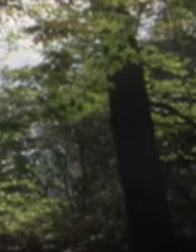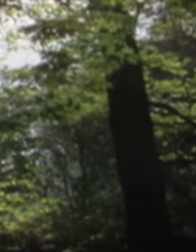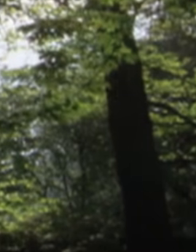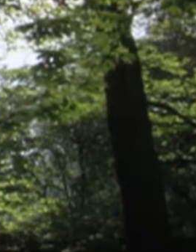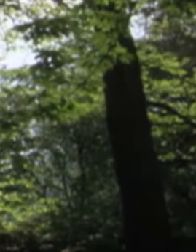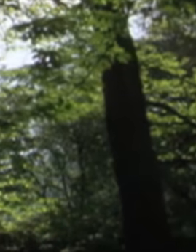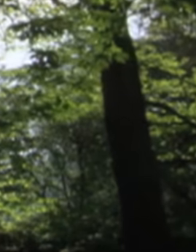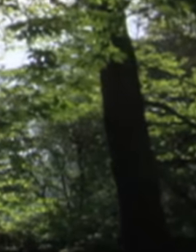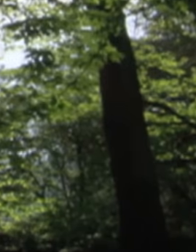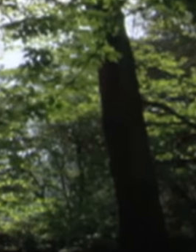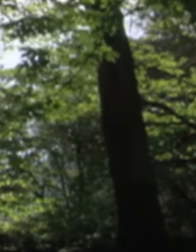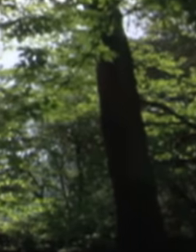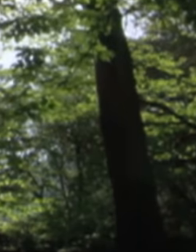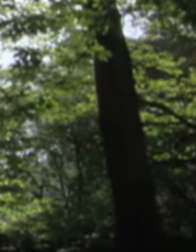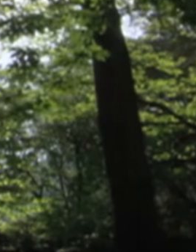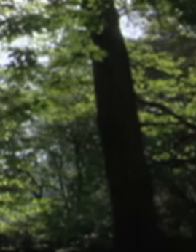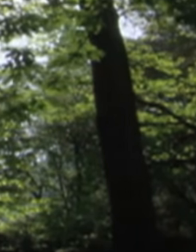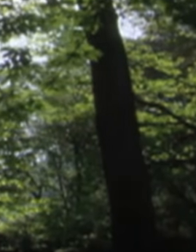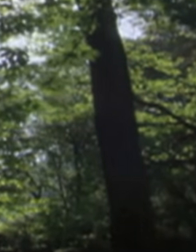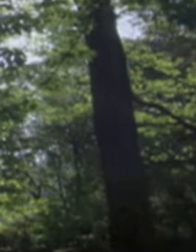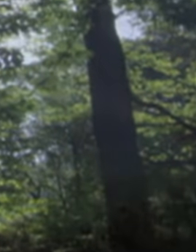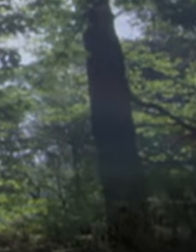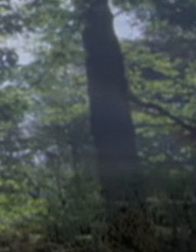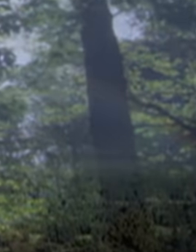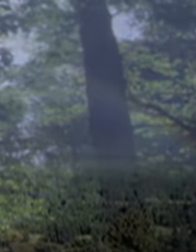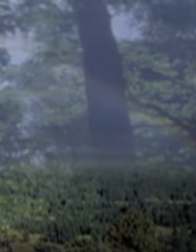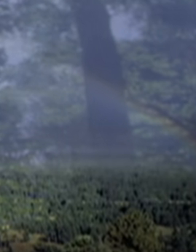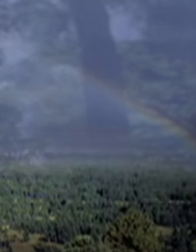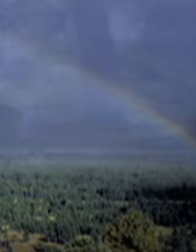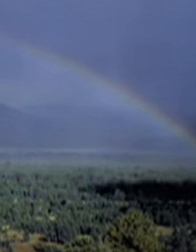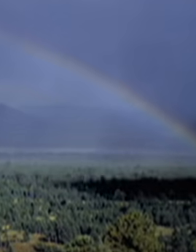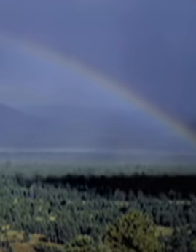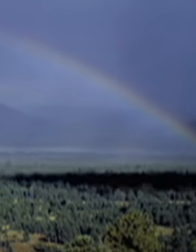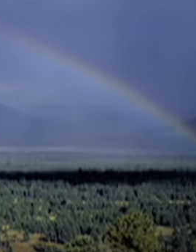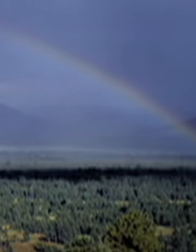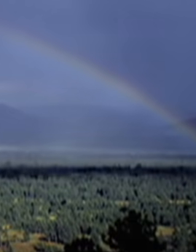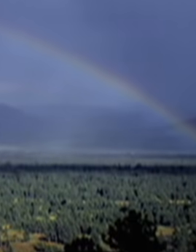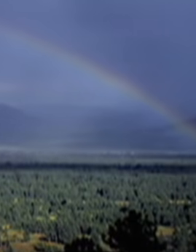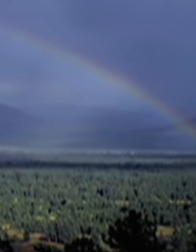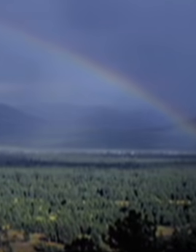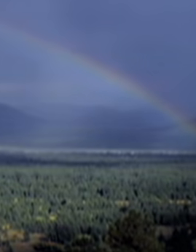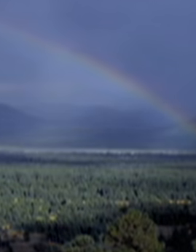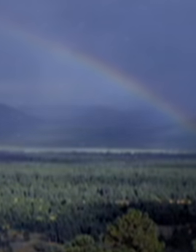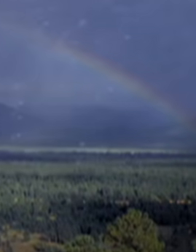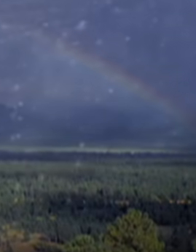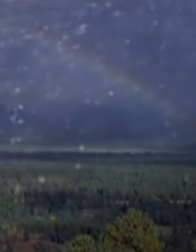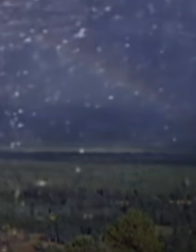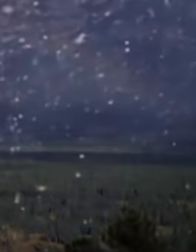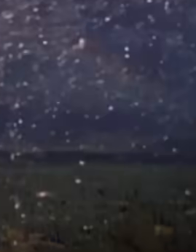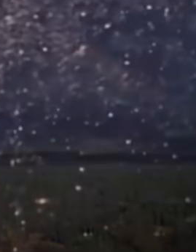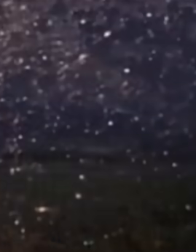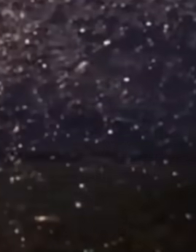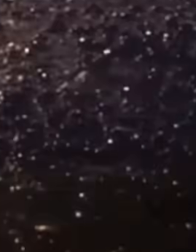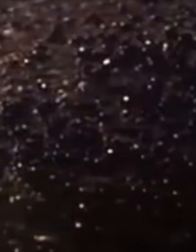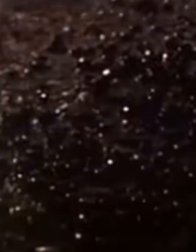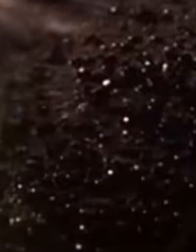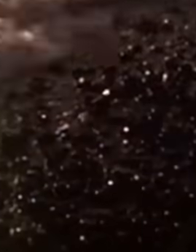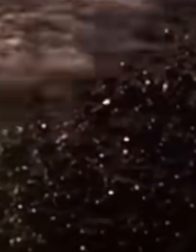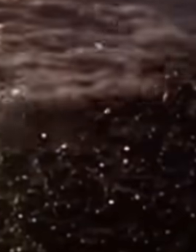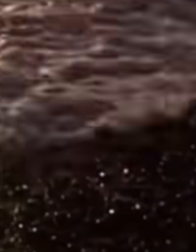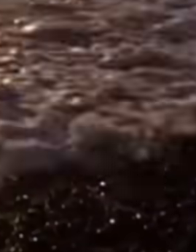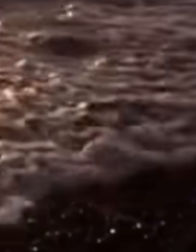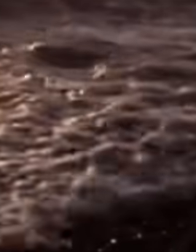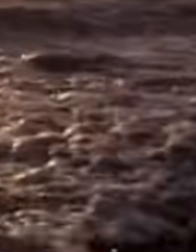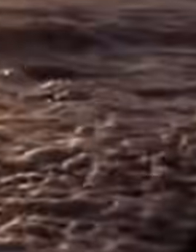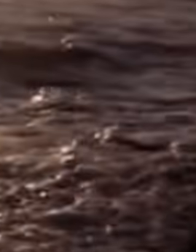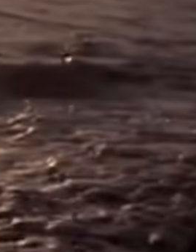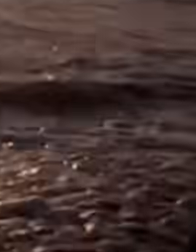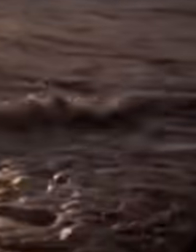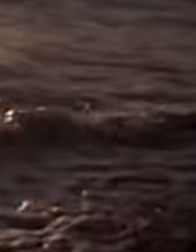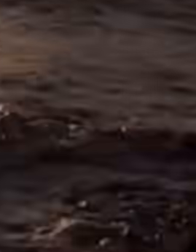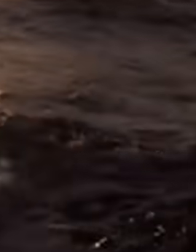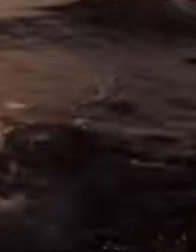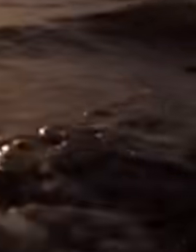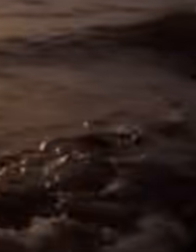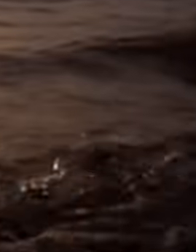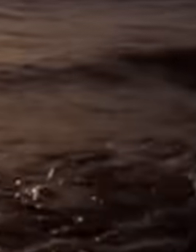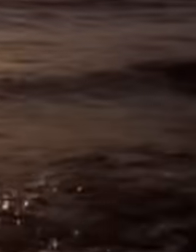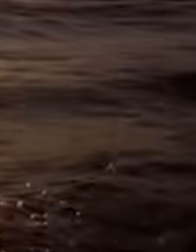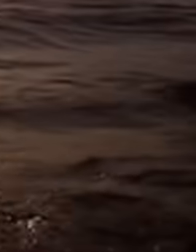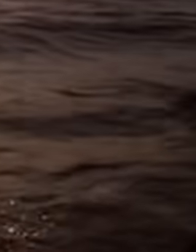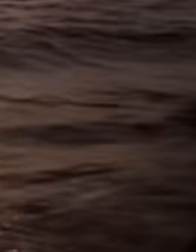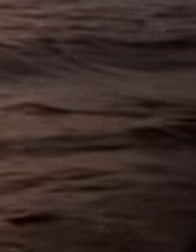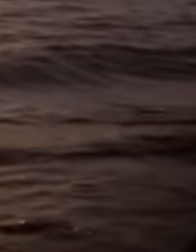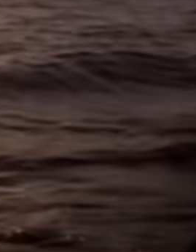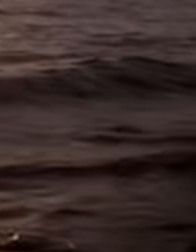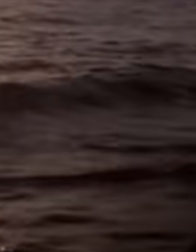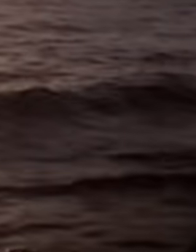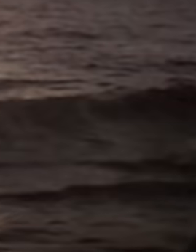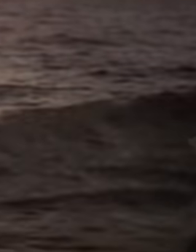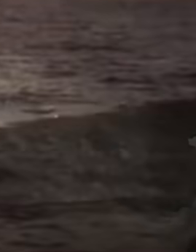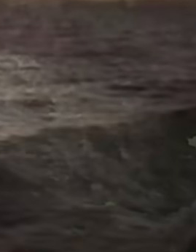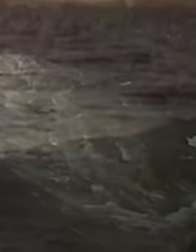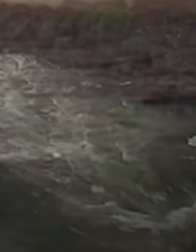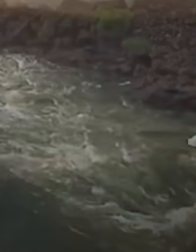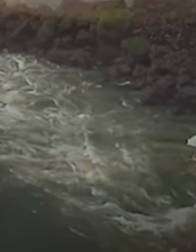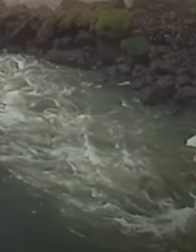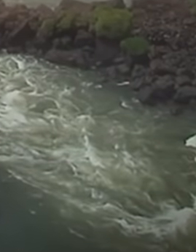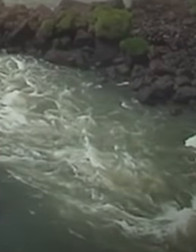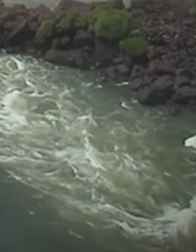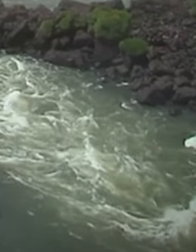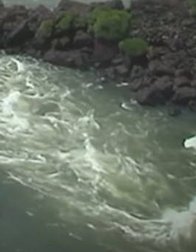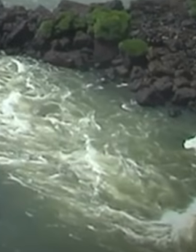eu cai a chuva sobre o mal e o bom o macho sol e-mail fase de extinção assim